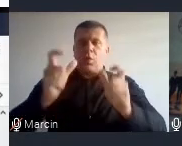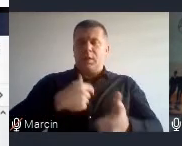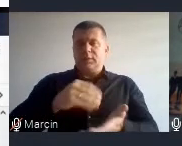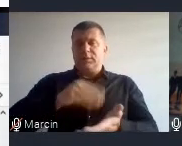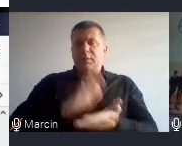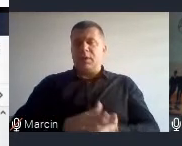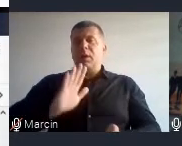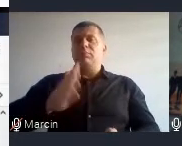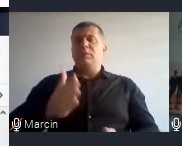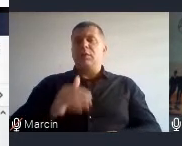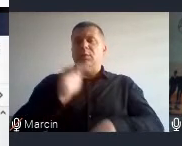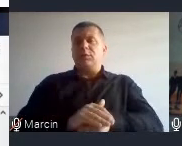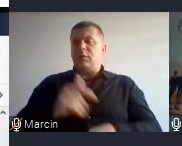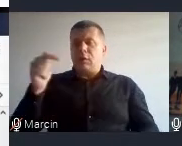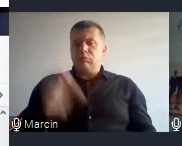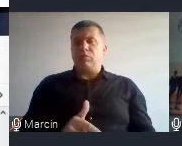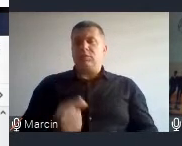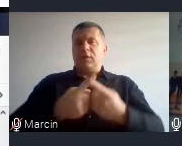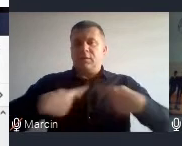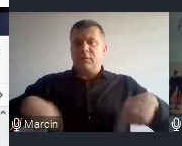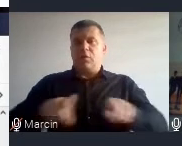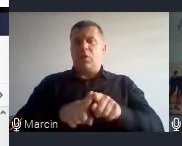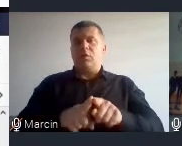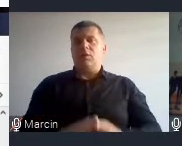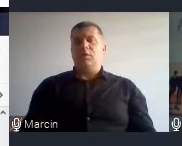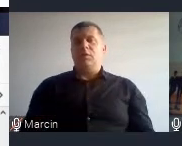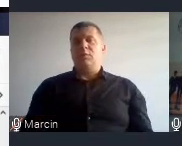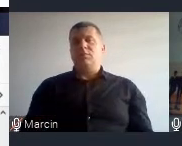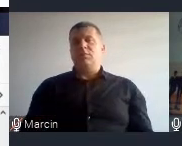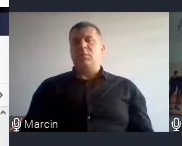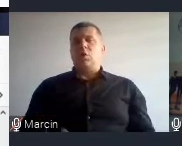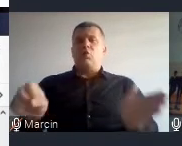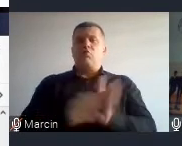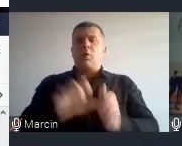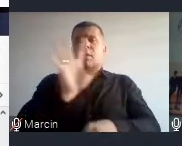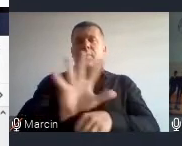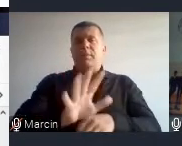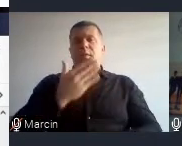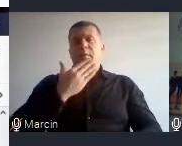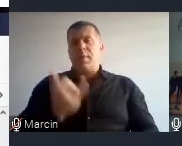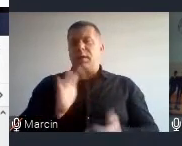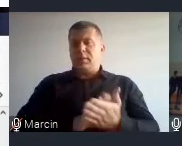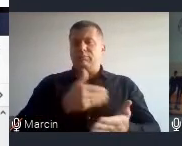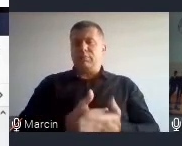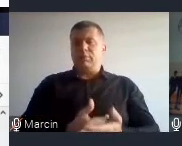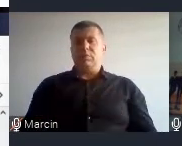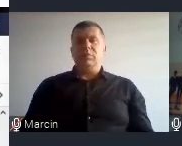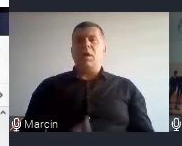że przedmiot zamówienia musi zostać wykonany, powiedzmy do 15-tego maja, nie wyłoniliście wykonawcy